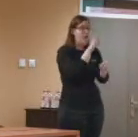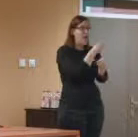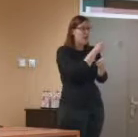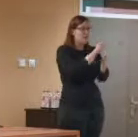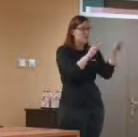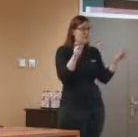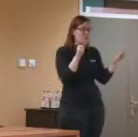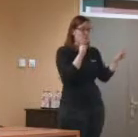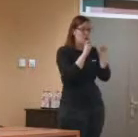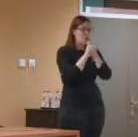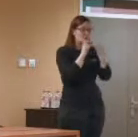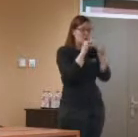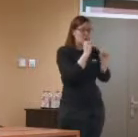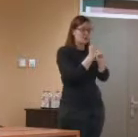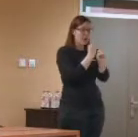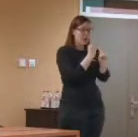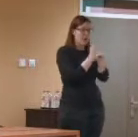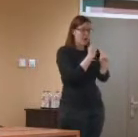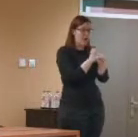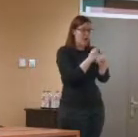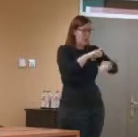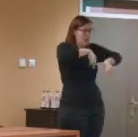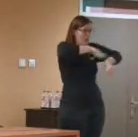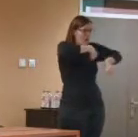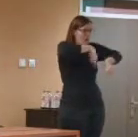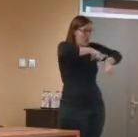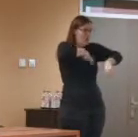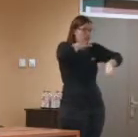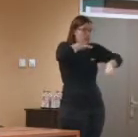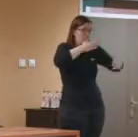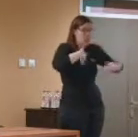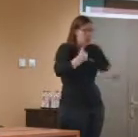en este momento, no dan abasto para cubrir toda la dimensión de lo que